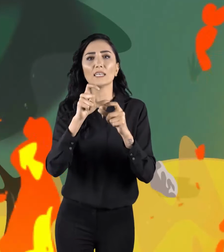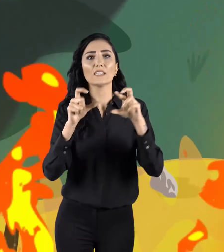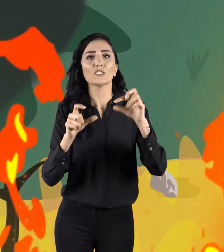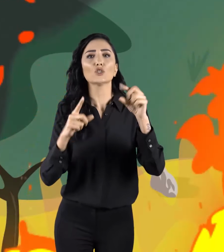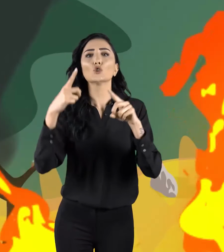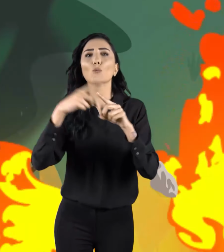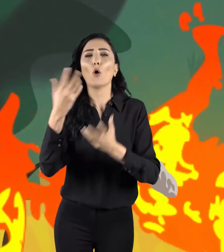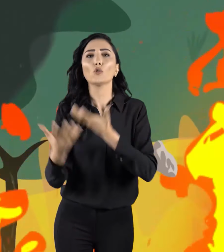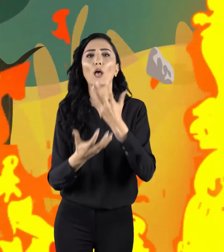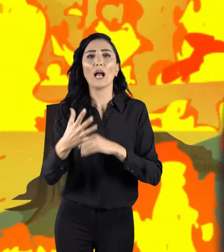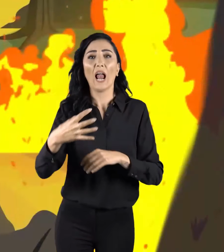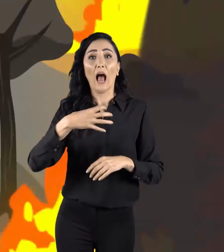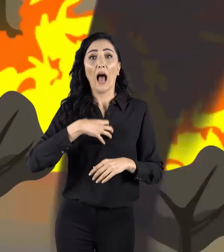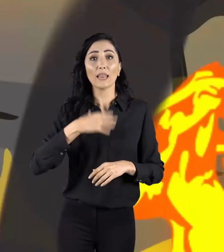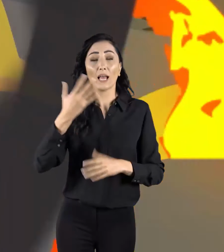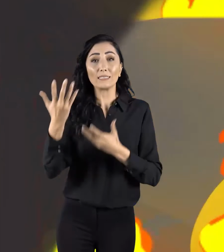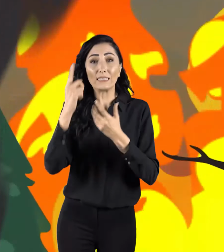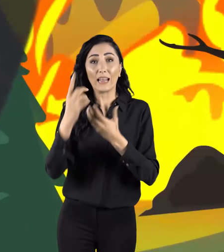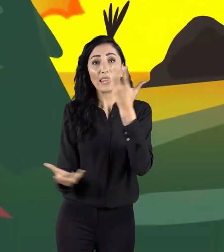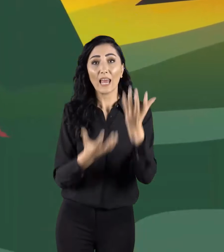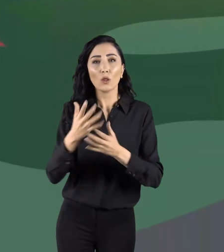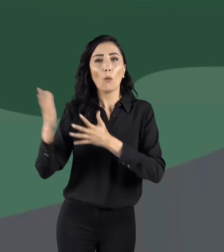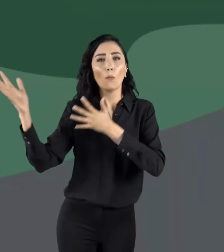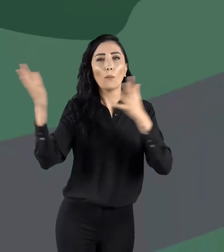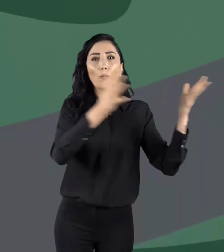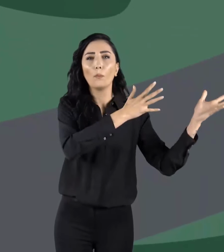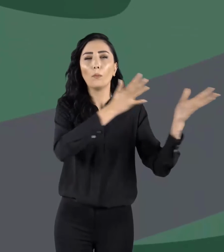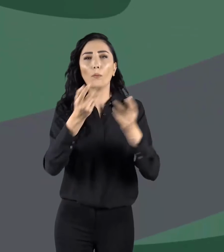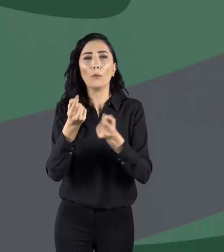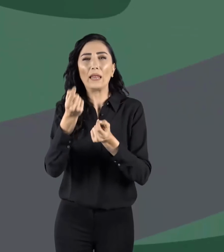Nokta (Spot) Yangınlar: Ana yangından rüzgârın etkisiyle uçuşan/ atılan